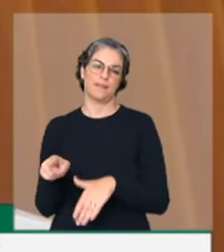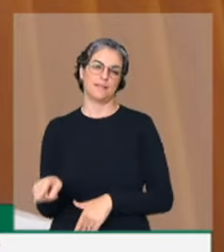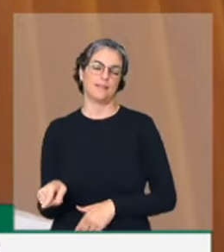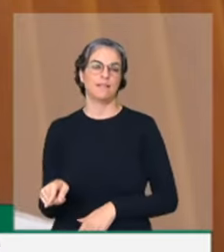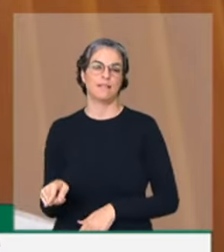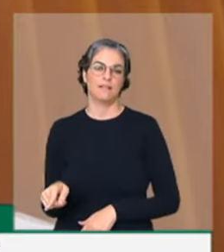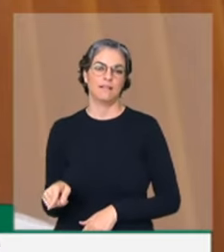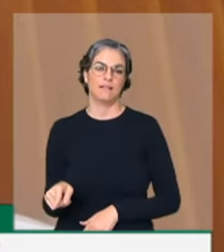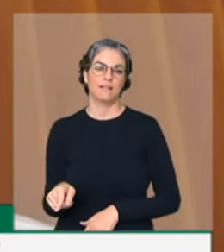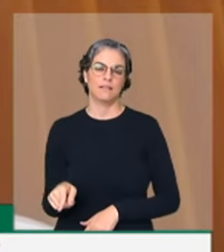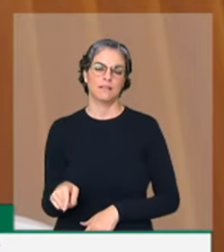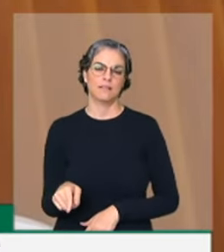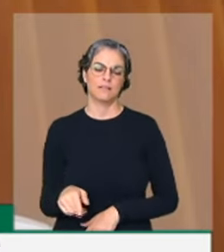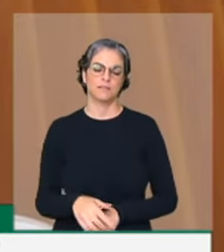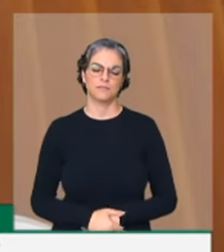EU PEÇO 30 SEGUNDOS PARA...